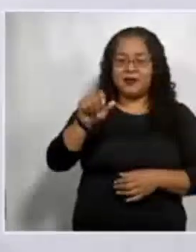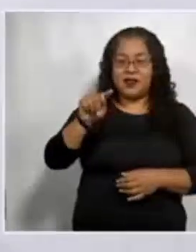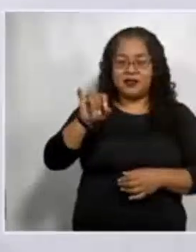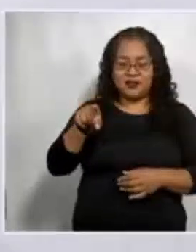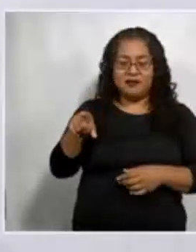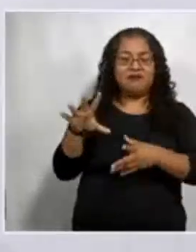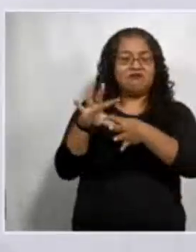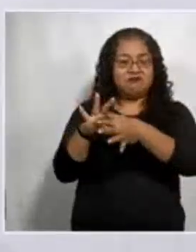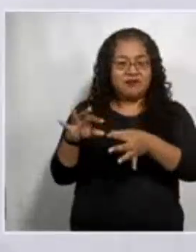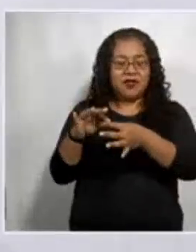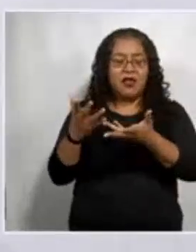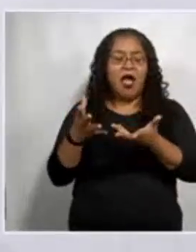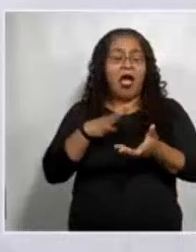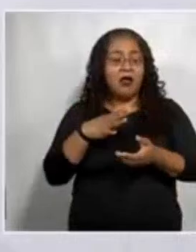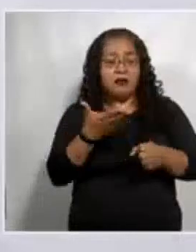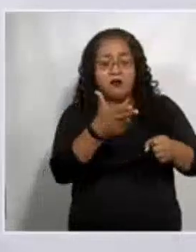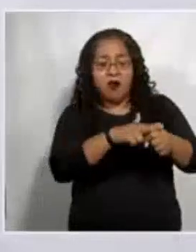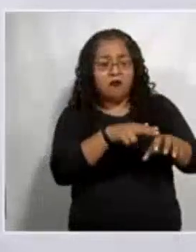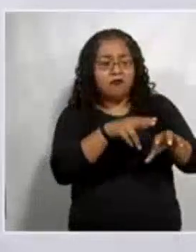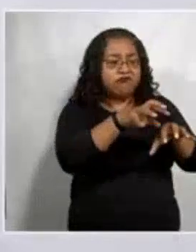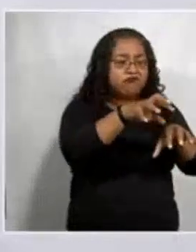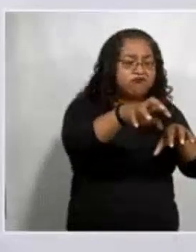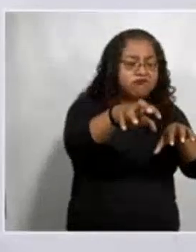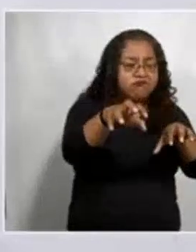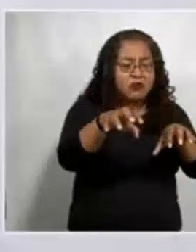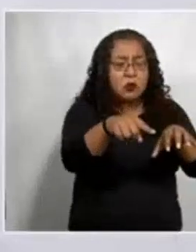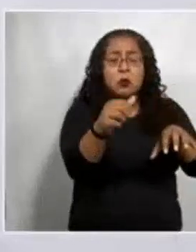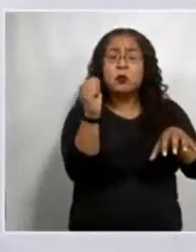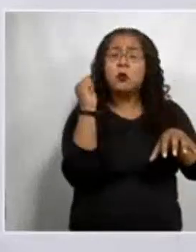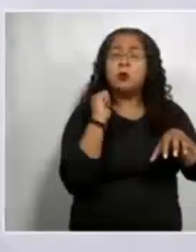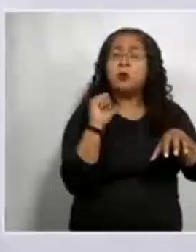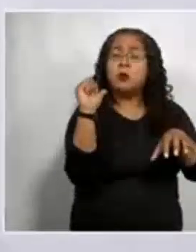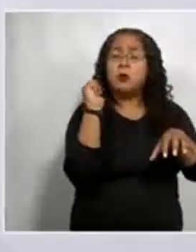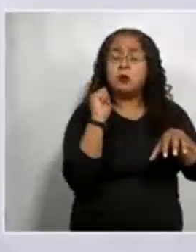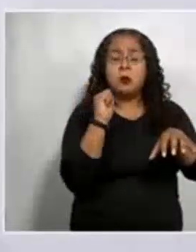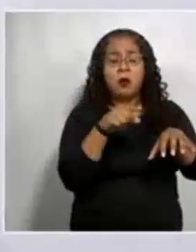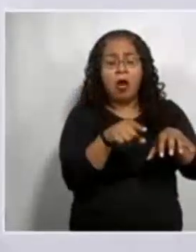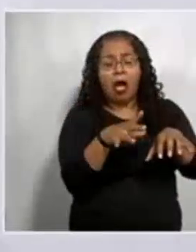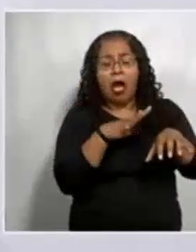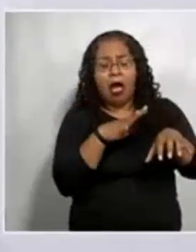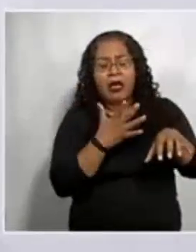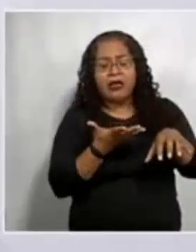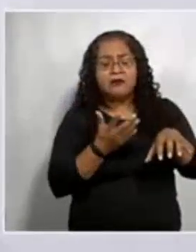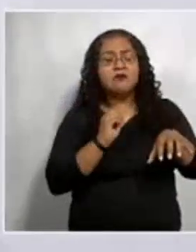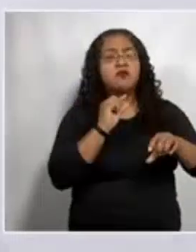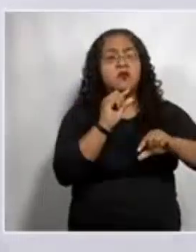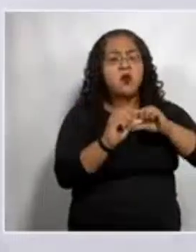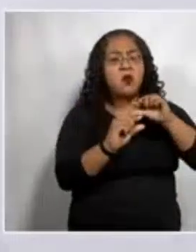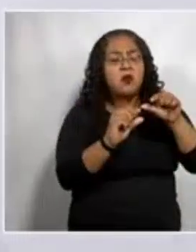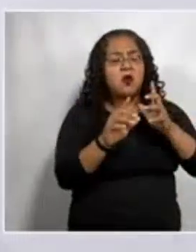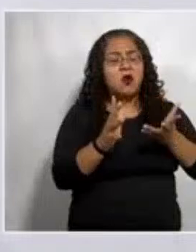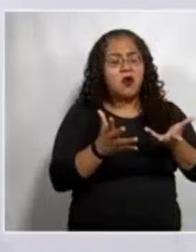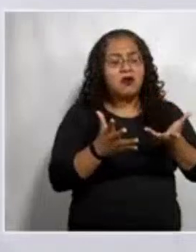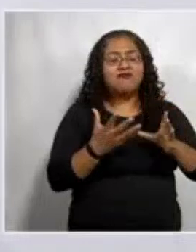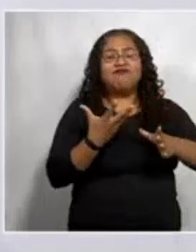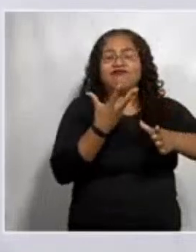Muchos hospitales que son ya muy antiguos se van a ir sustituyendo poco a poco a fortalecer